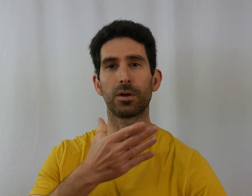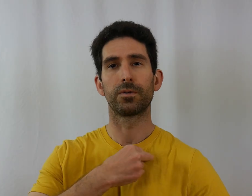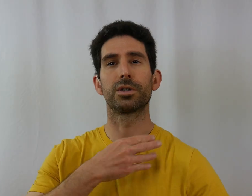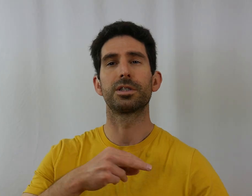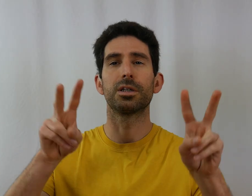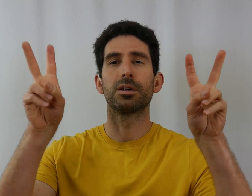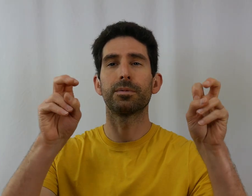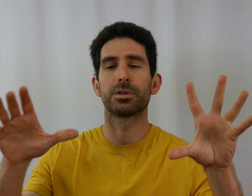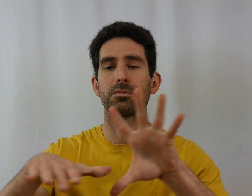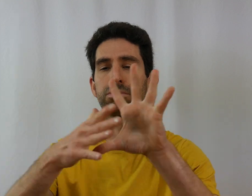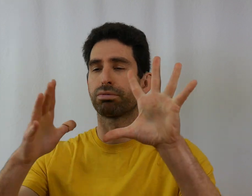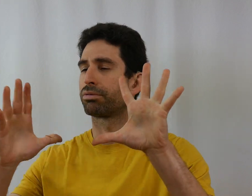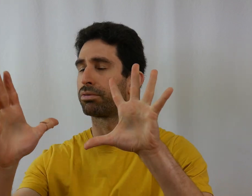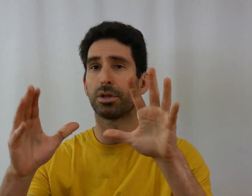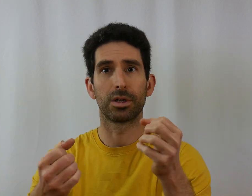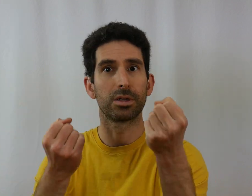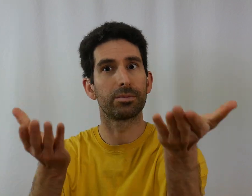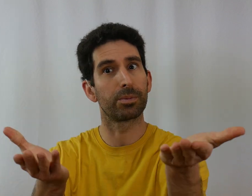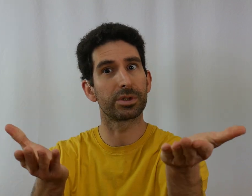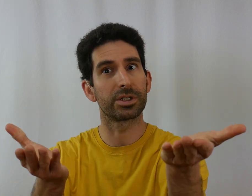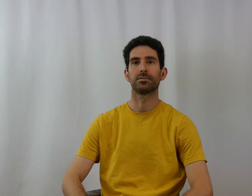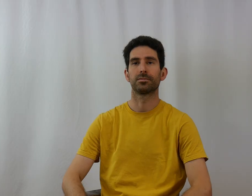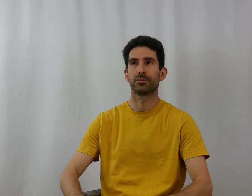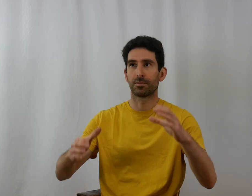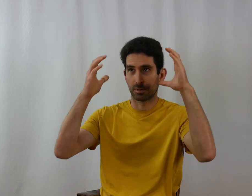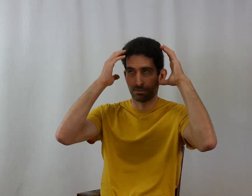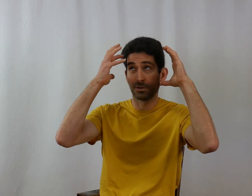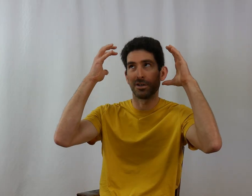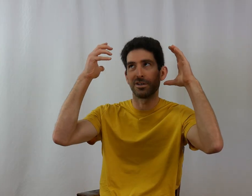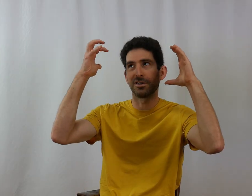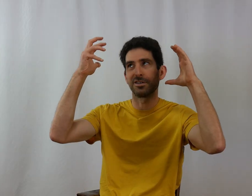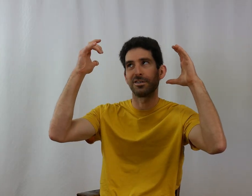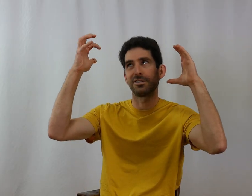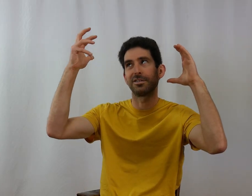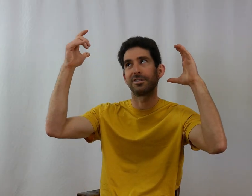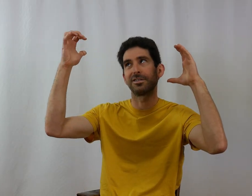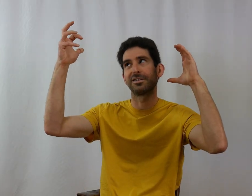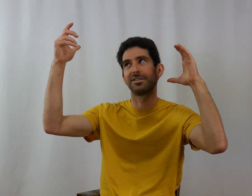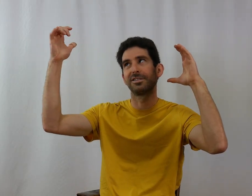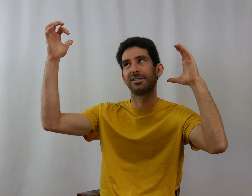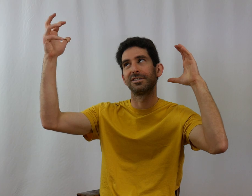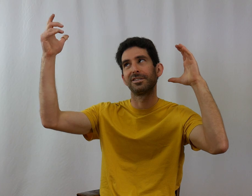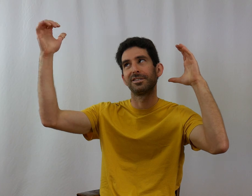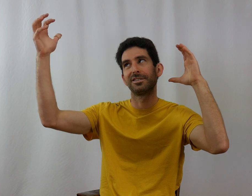Voici ma proposition d'expression imagée en LSF. *Tête dans un nuage*